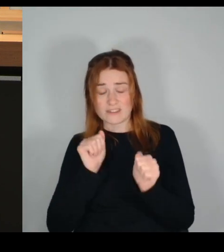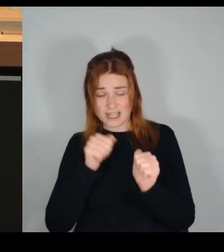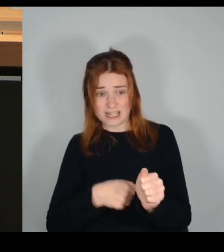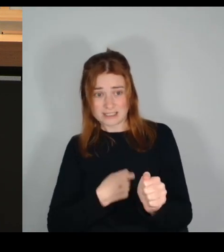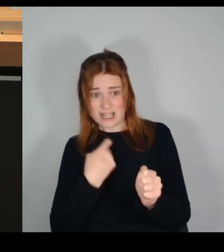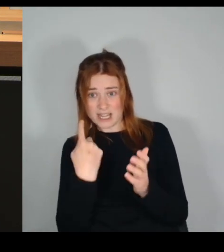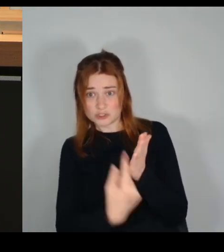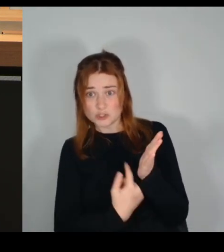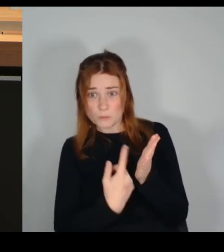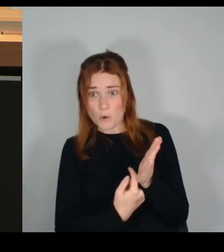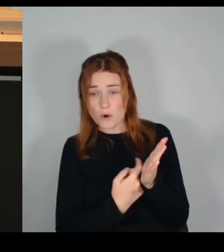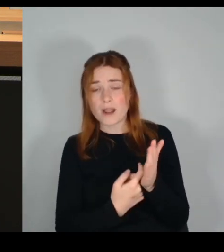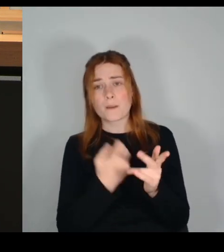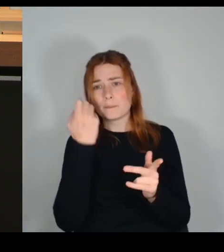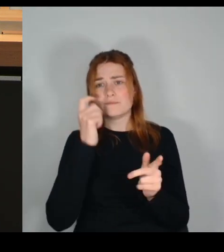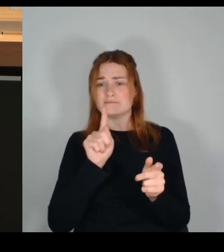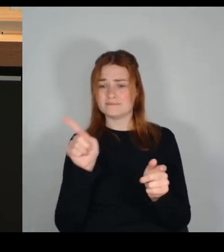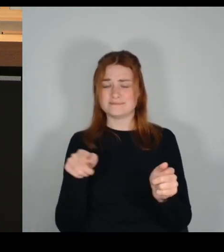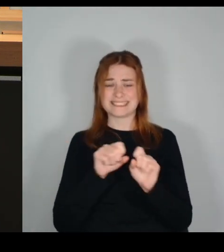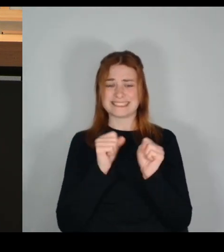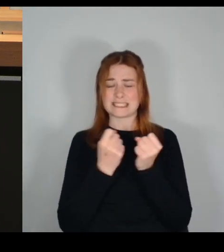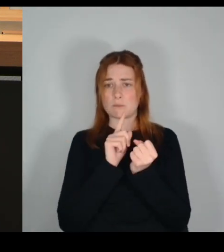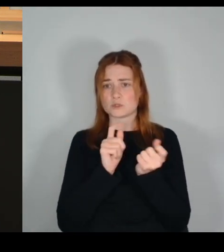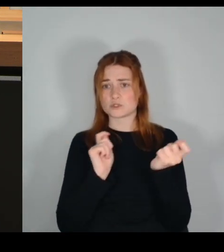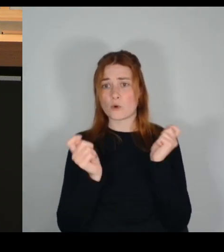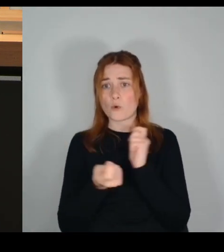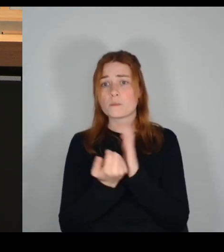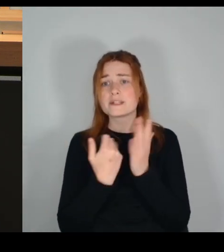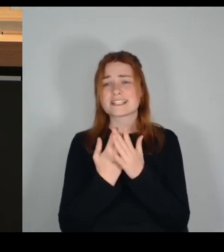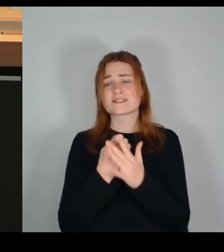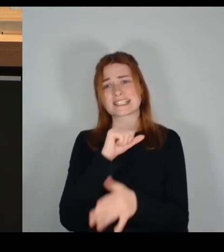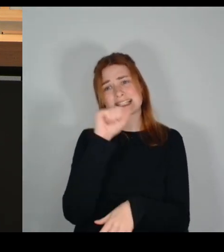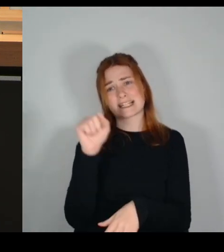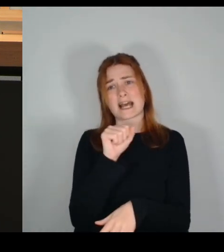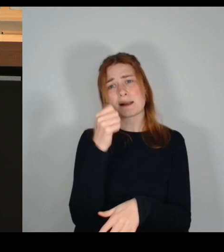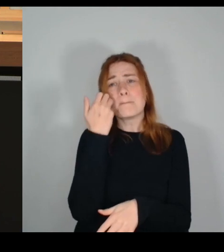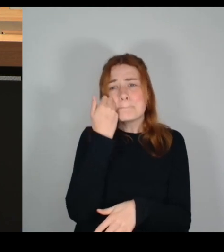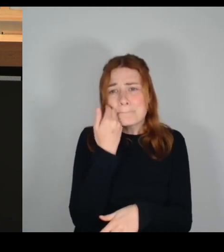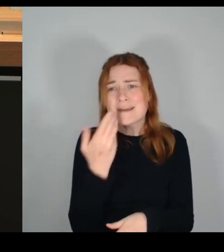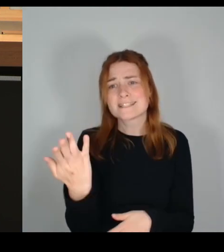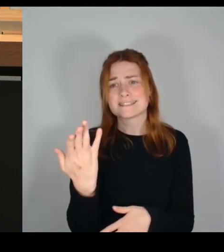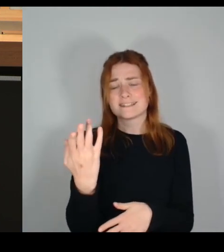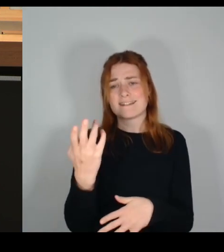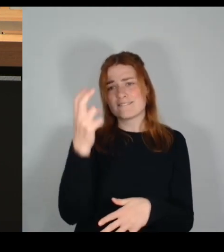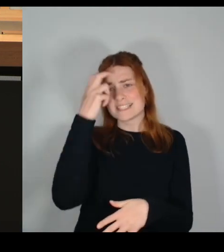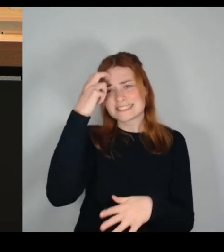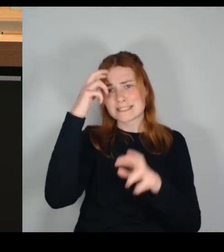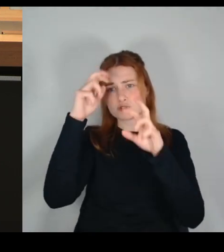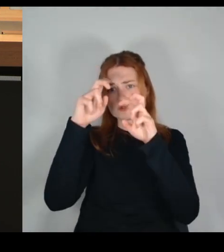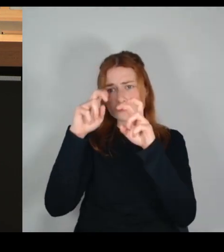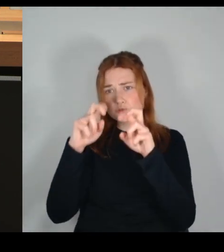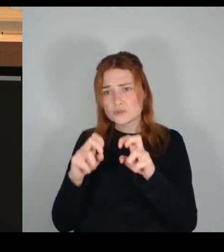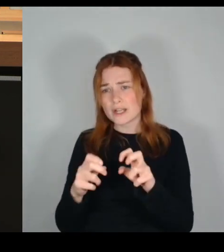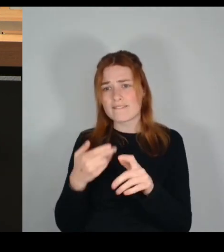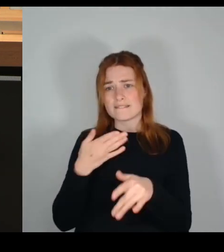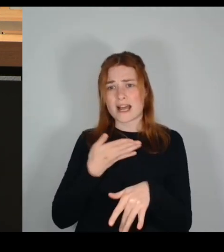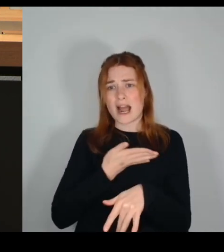auf, eine wissenschaftliche Studie zur verdeckten Armut in Berlin durchzuführen, weil die finanzielle Not der vielen verdeckten Armen